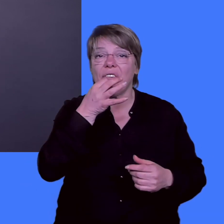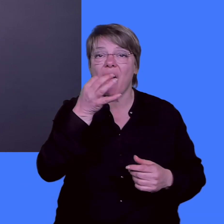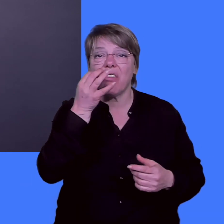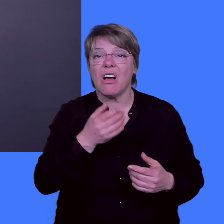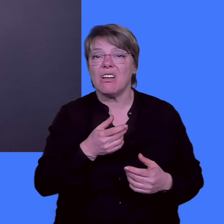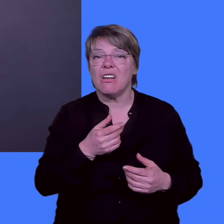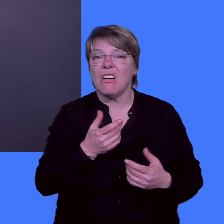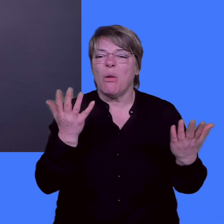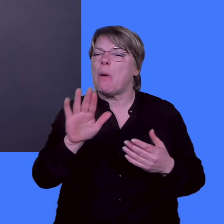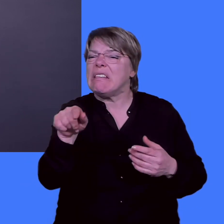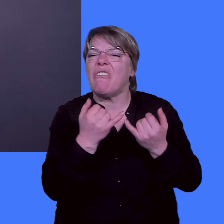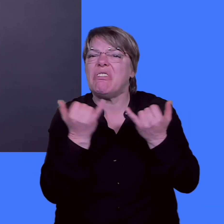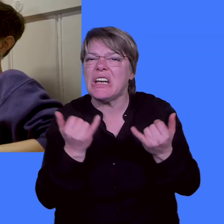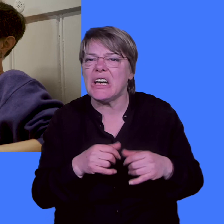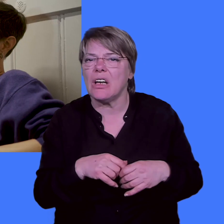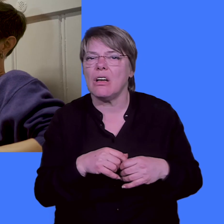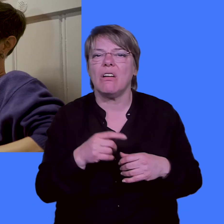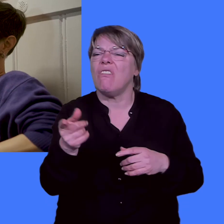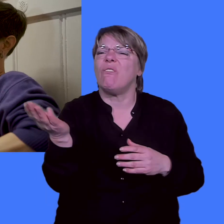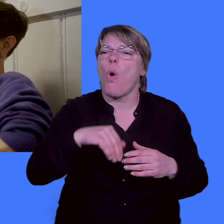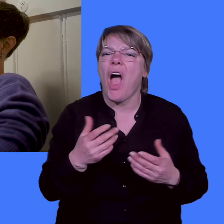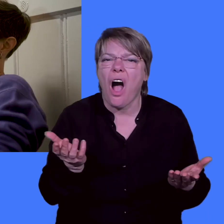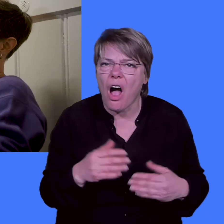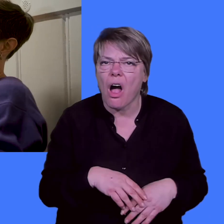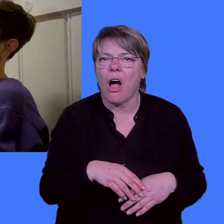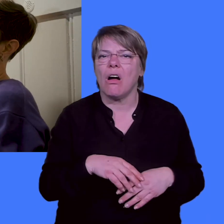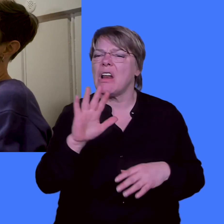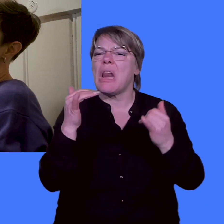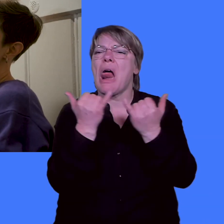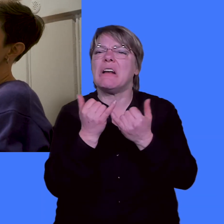Wenn du immer wieder so in Frage gestellt wirst, ist es schwieriger dich